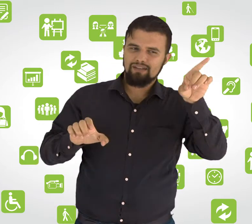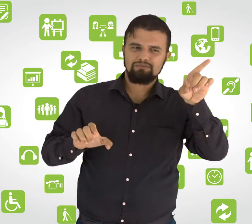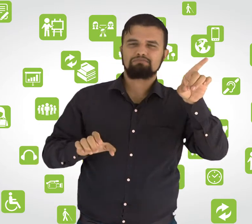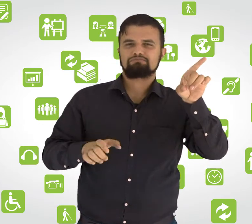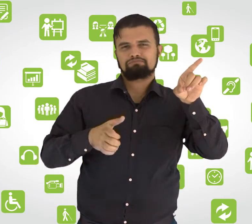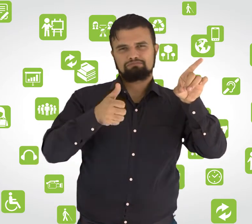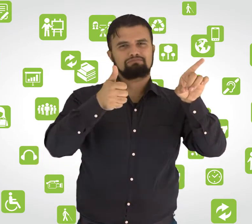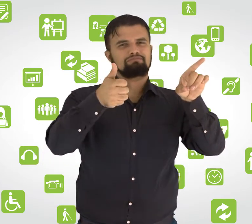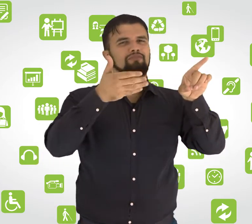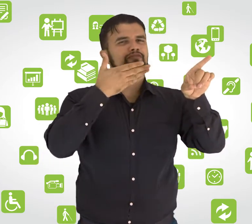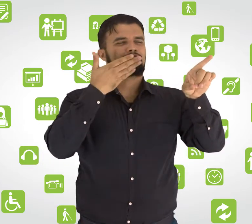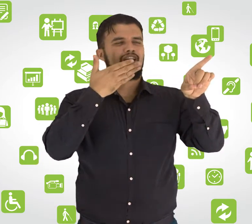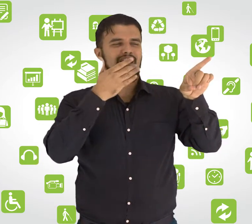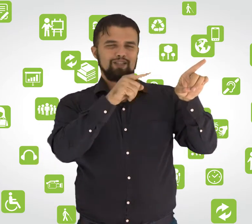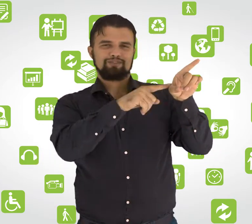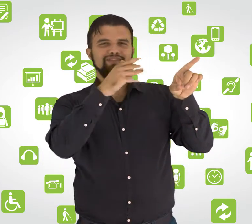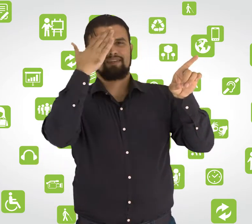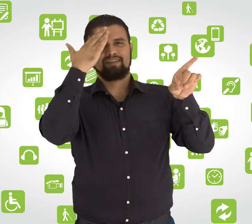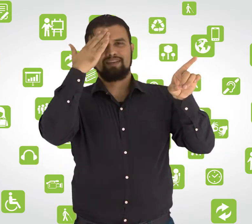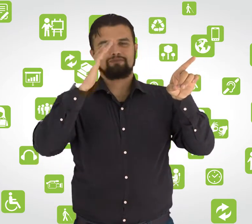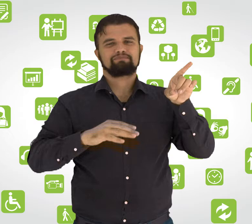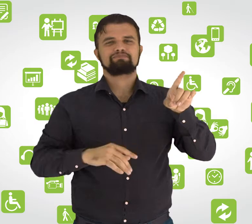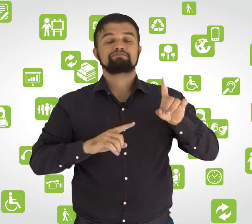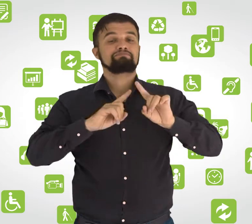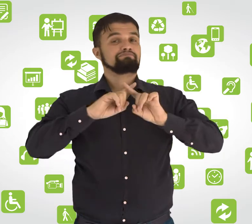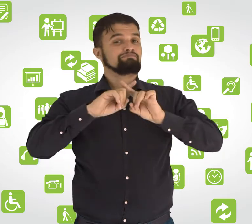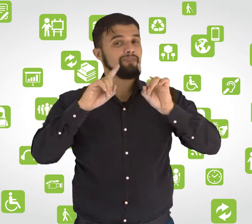É fácil para eles entenderem.